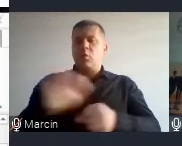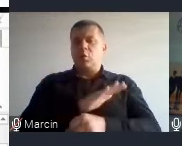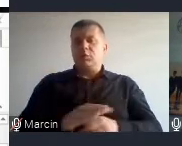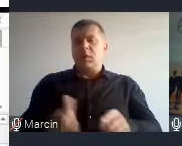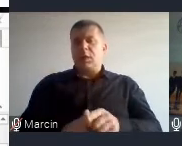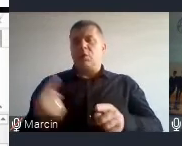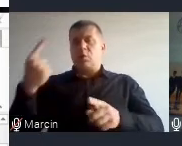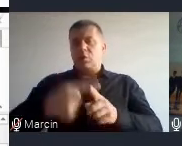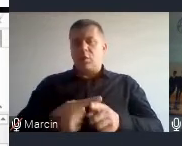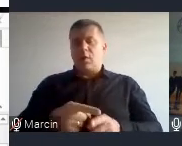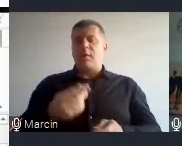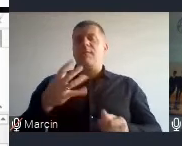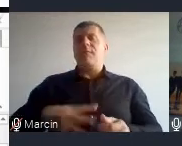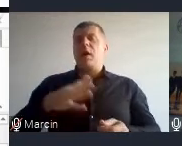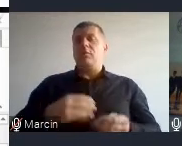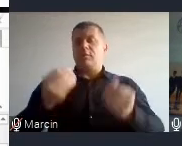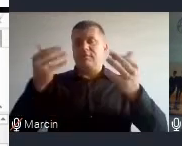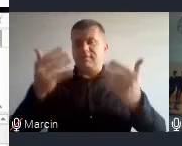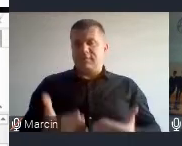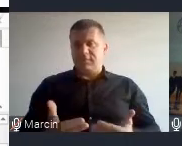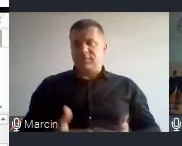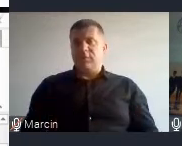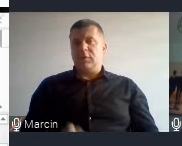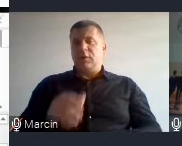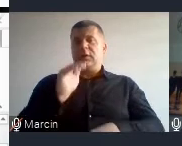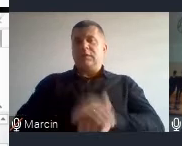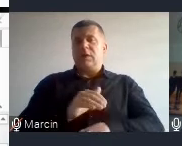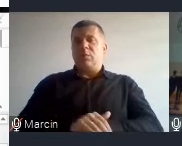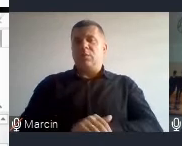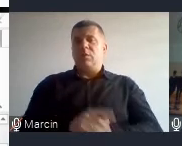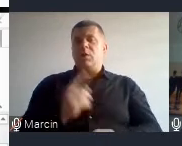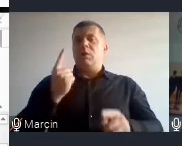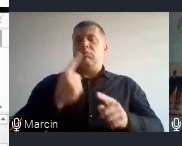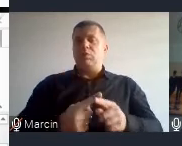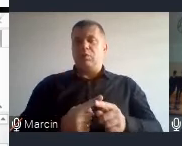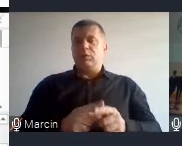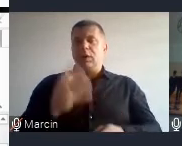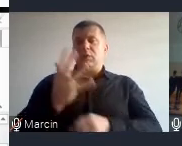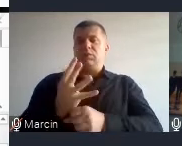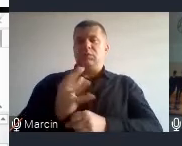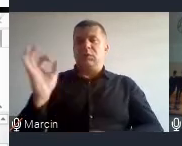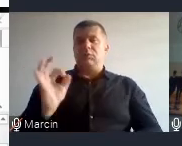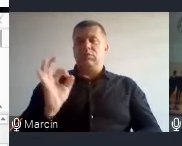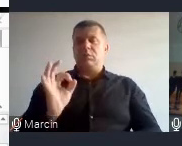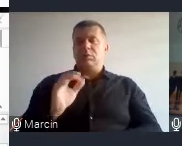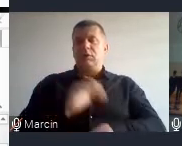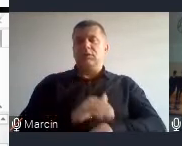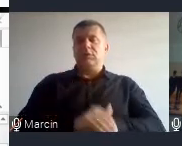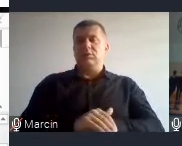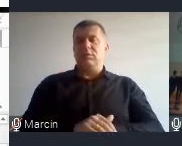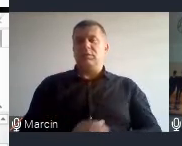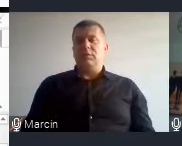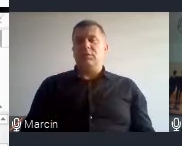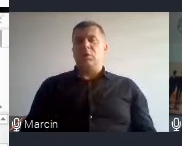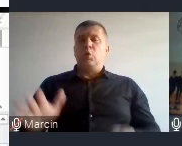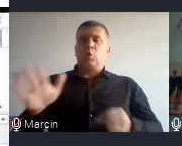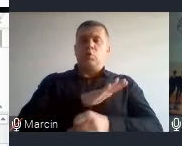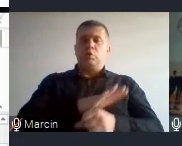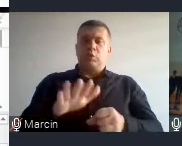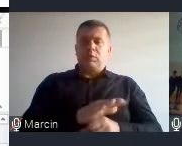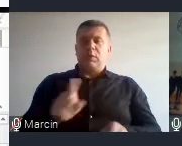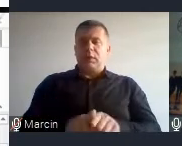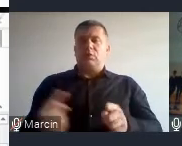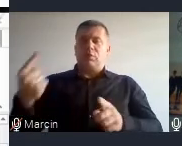to wartość szacunkowa, to wartość zamówienia plus te 50% zamówień uzupełniających i dodatkowych.